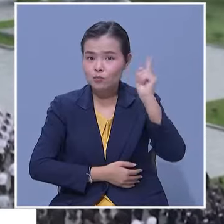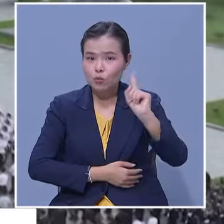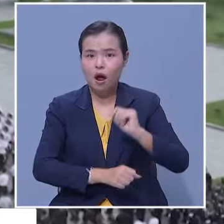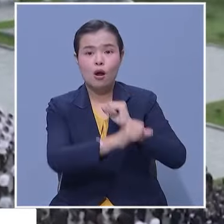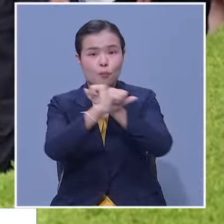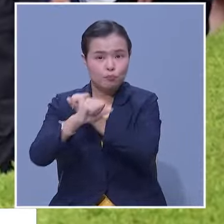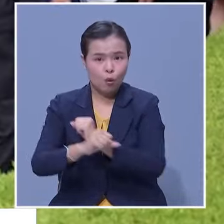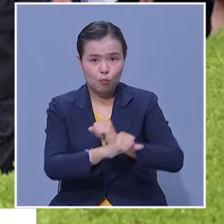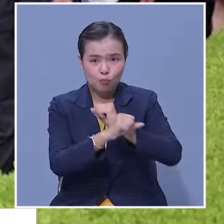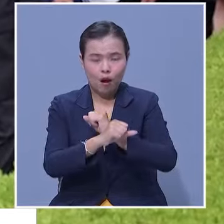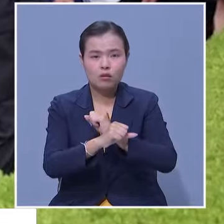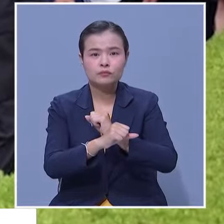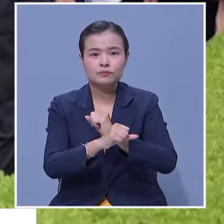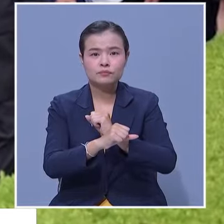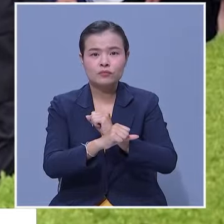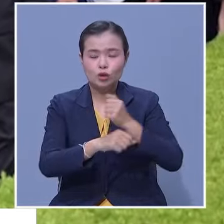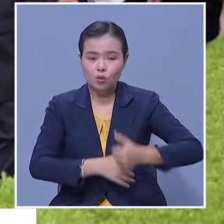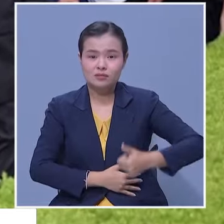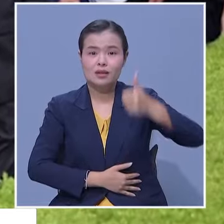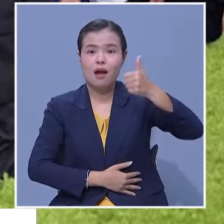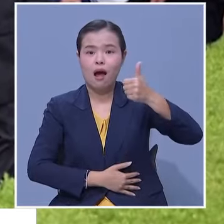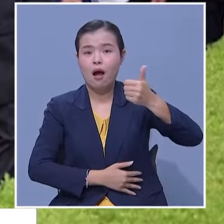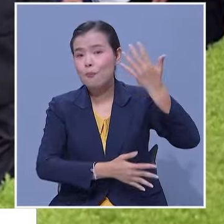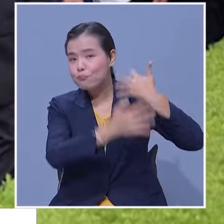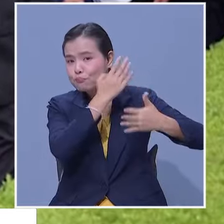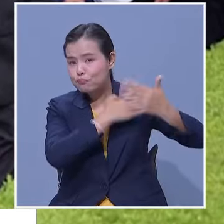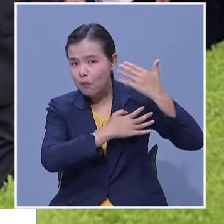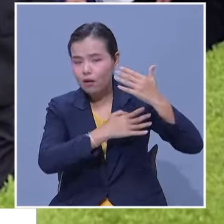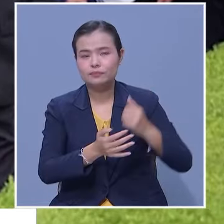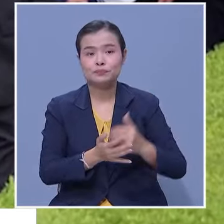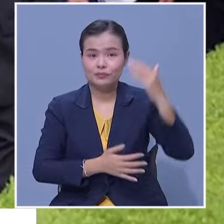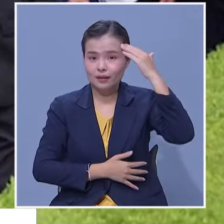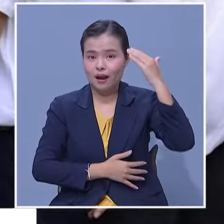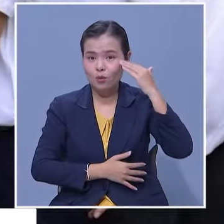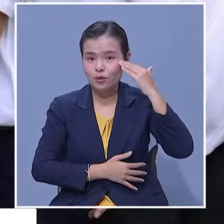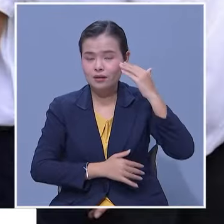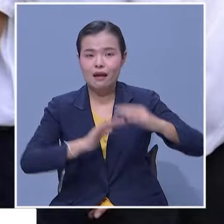โดยเลือดเนื้อของผู้ชนะของคนรุ่นก่อน เกาหลีเหนือได้ลงนามข้อตกลงสงบสึกกับ